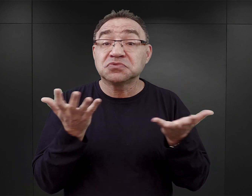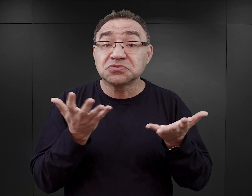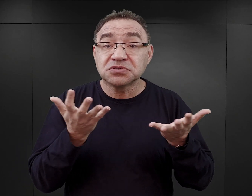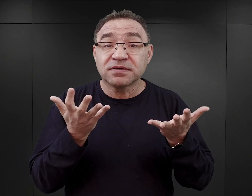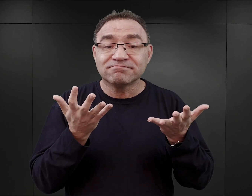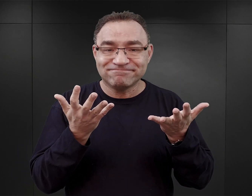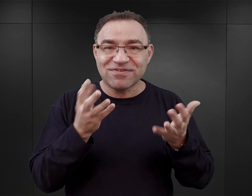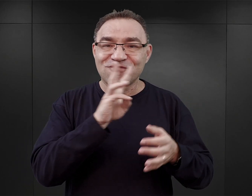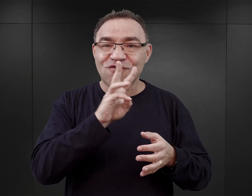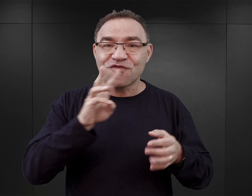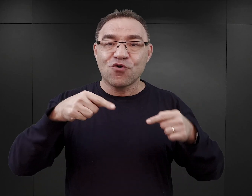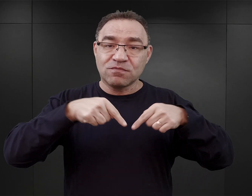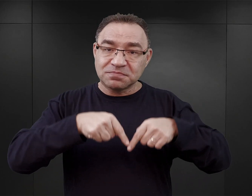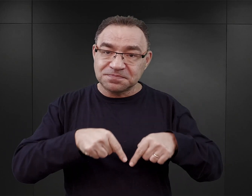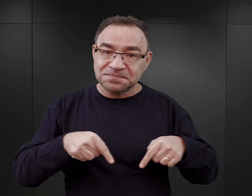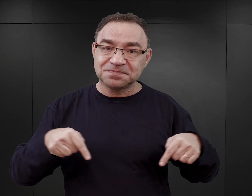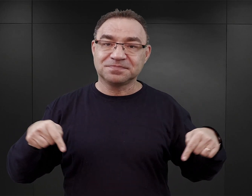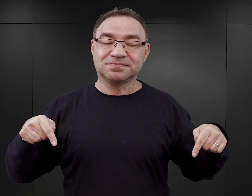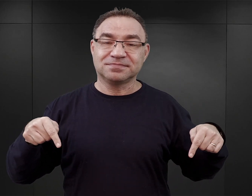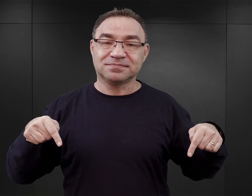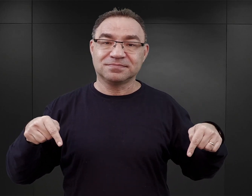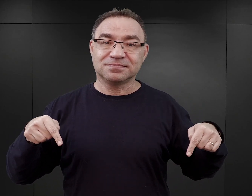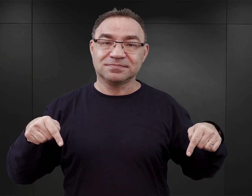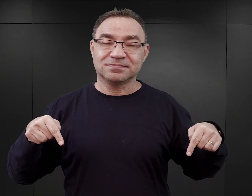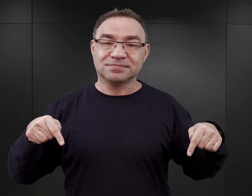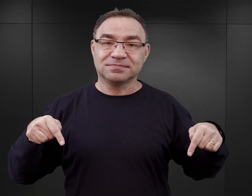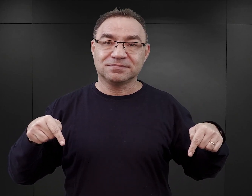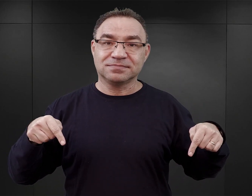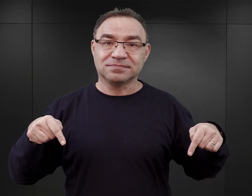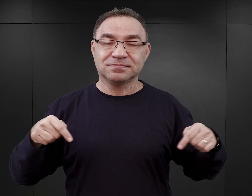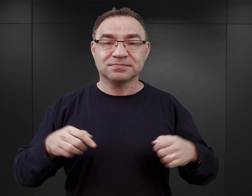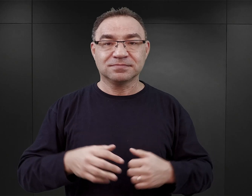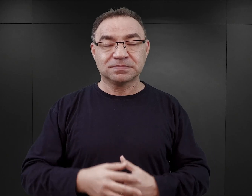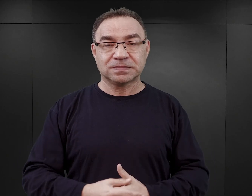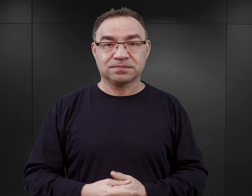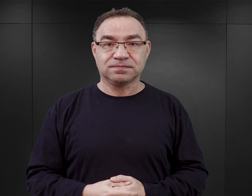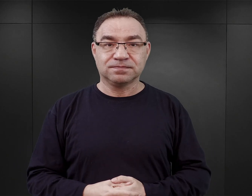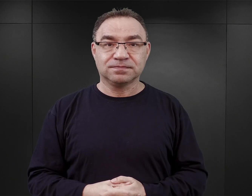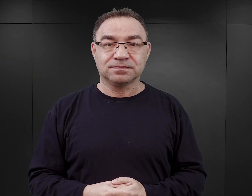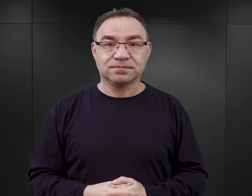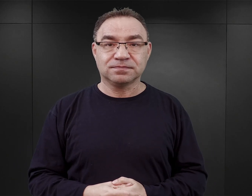znaleźć można na stronie www.auschwitz.org/podcasty